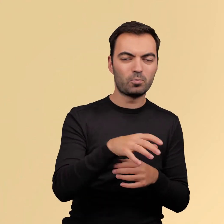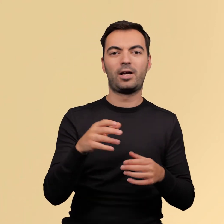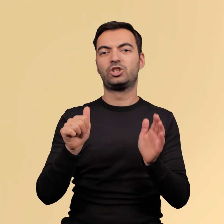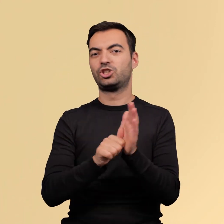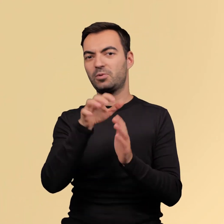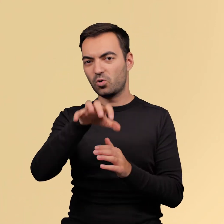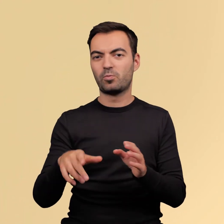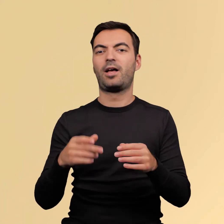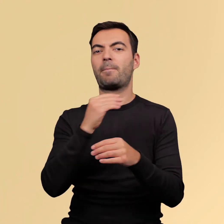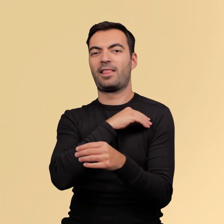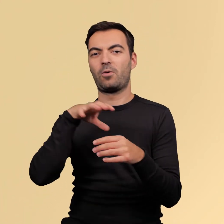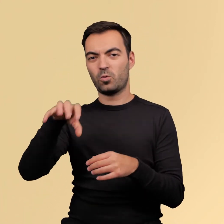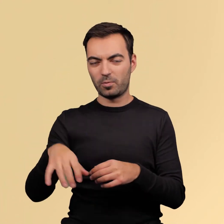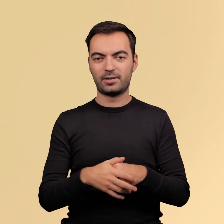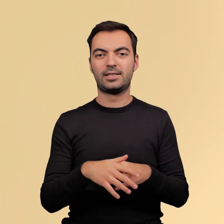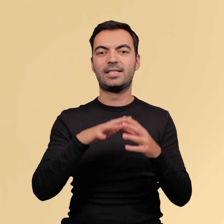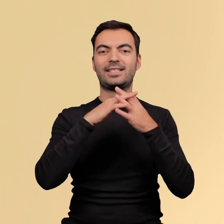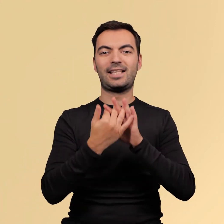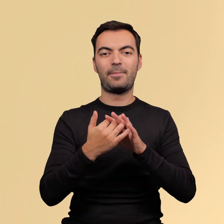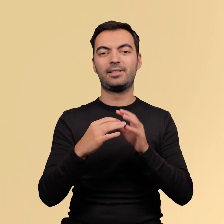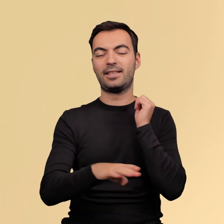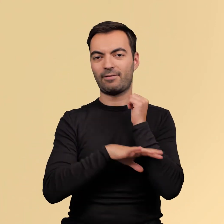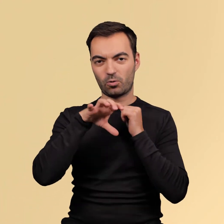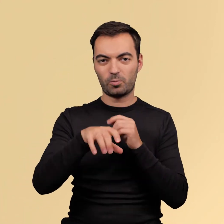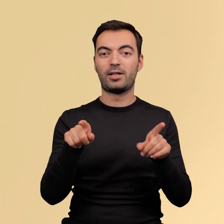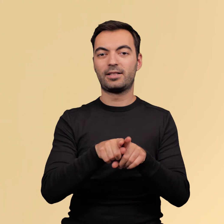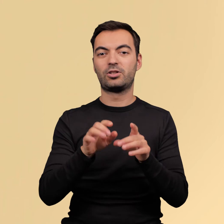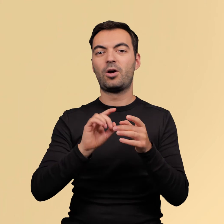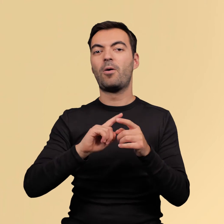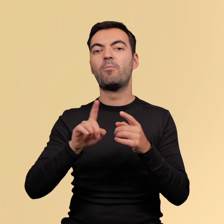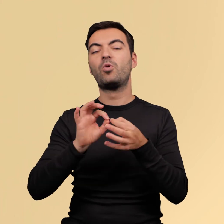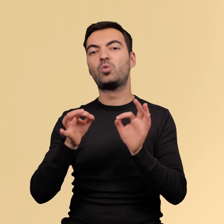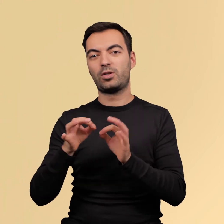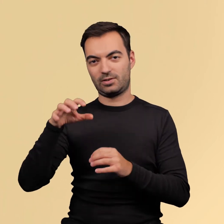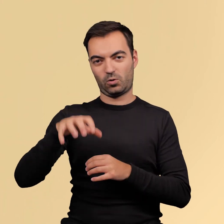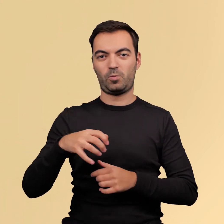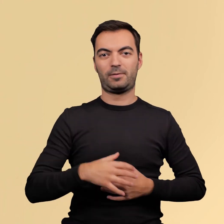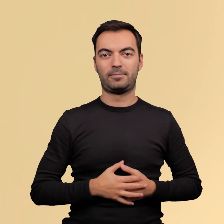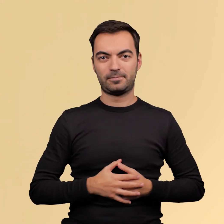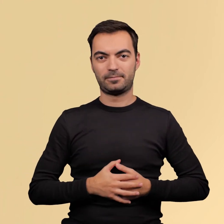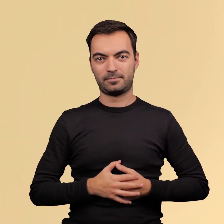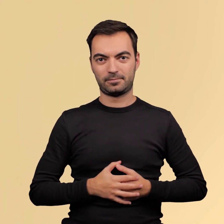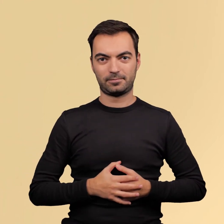malarstwa, rzeźby, tkanin, zabytków drewnianych i pozłotnictwa.